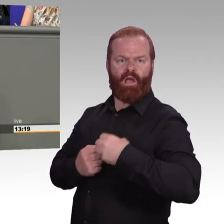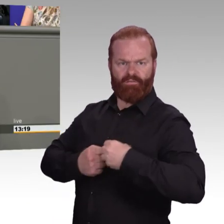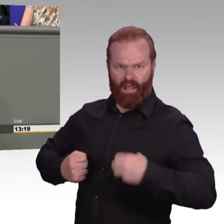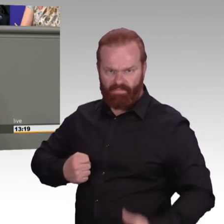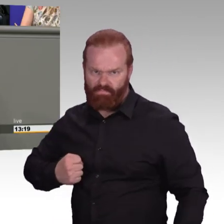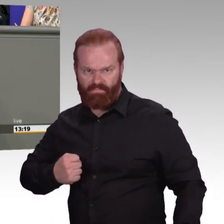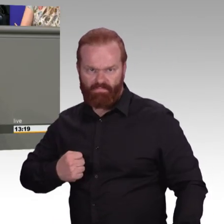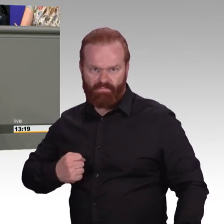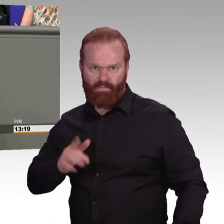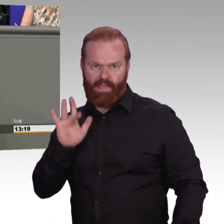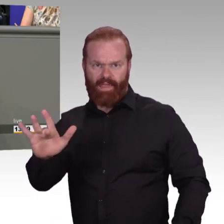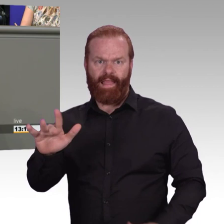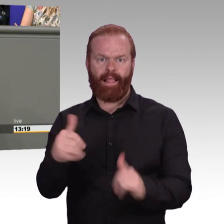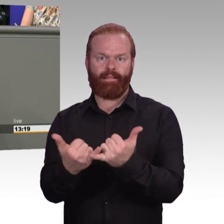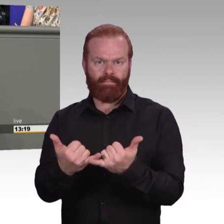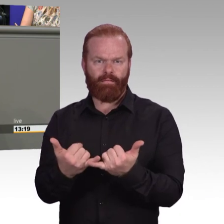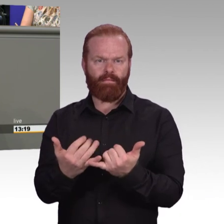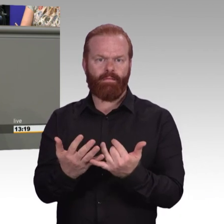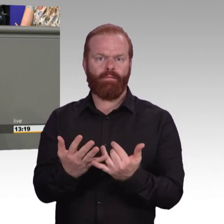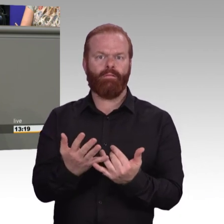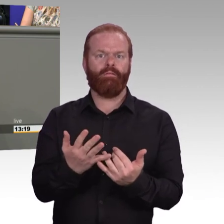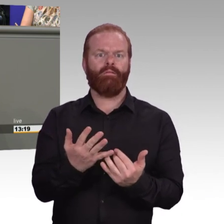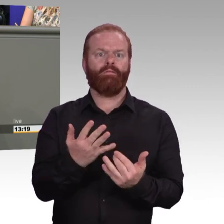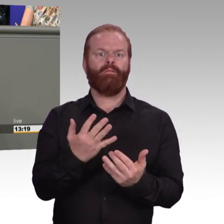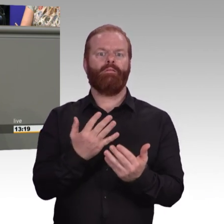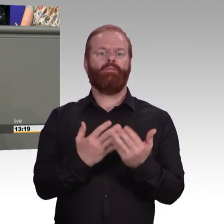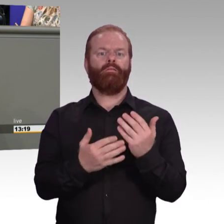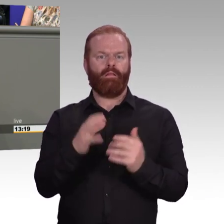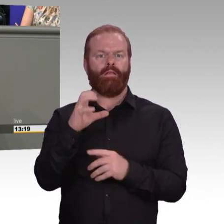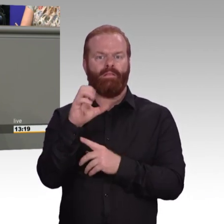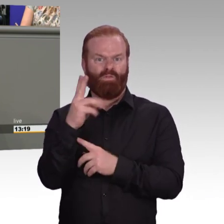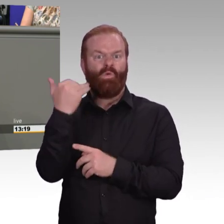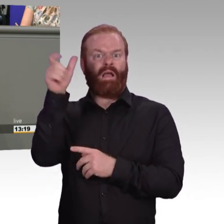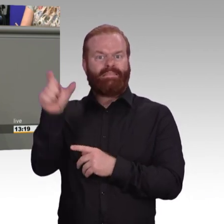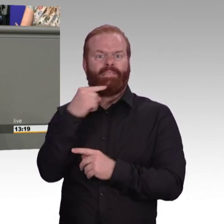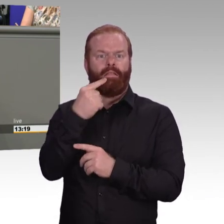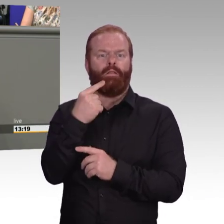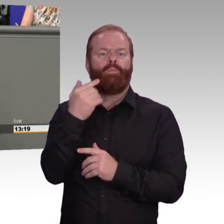das ist kein Mehr an Rechten für, sondern letztlich der staatliche Zugriff auf Kinder.